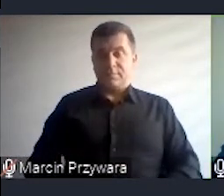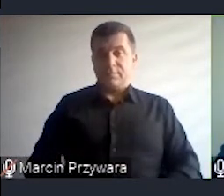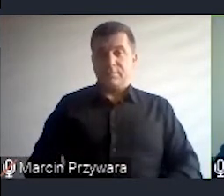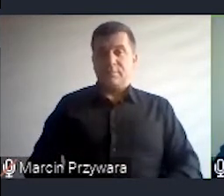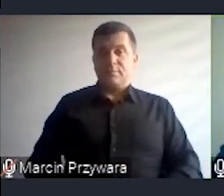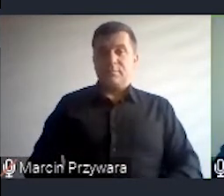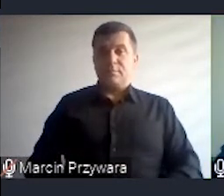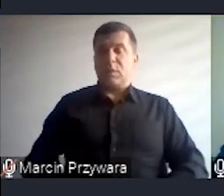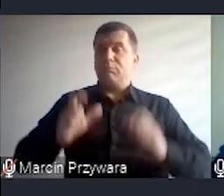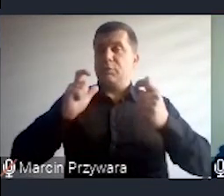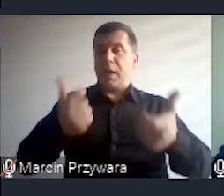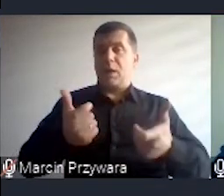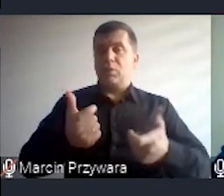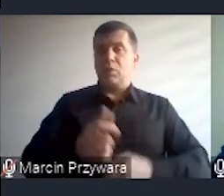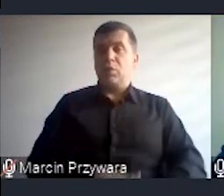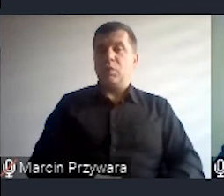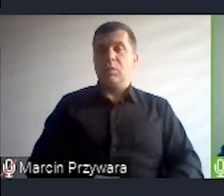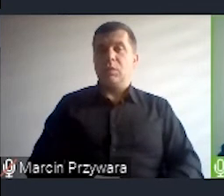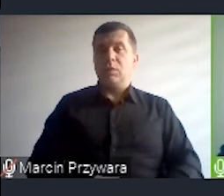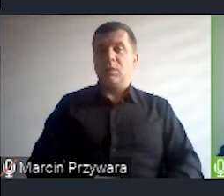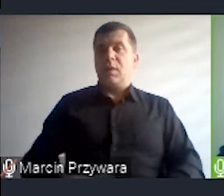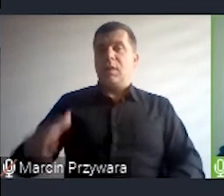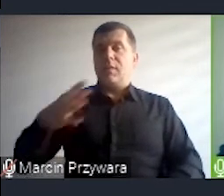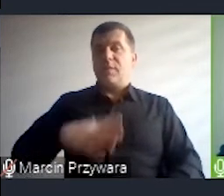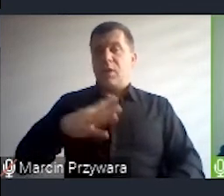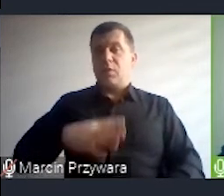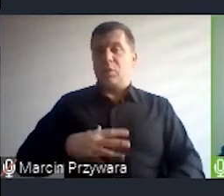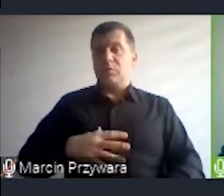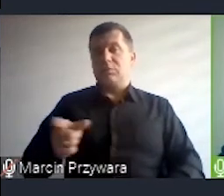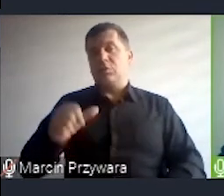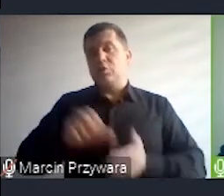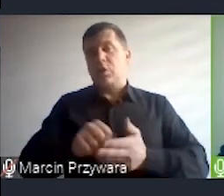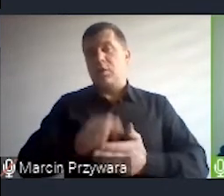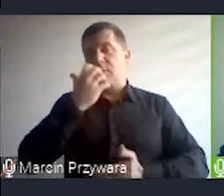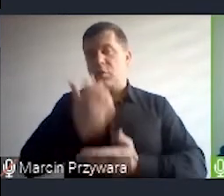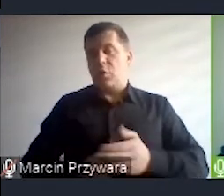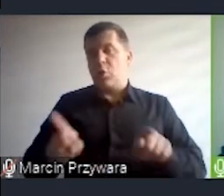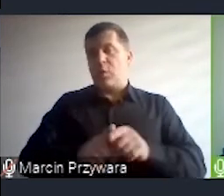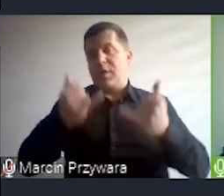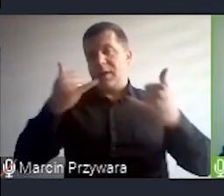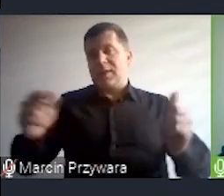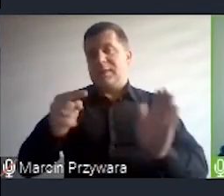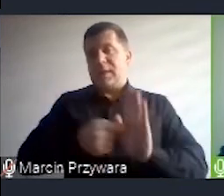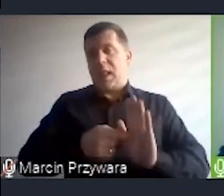W przypadku, kiedy wartości czy środki są wykorzystywane również w innych celach,